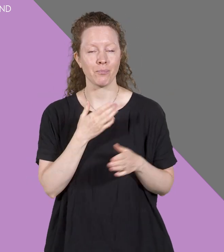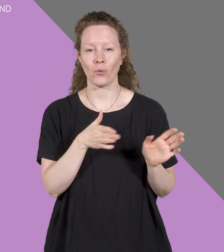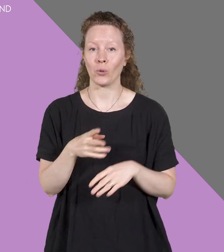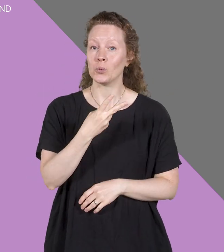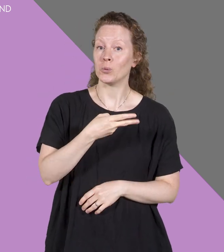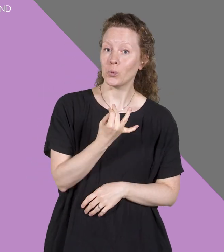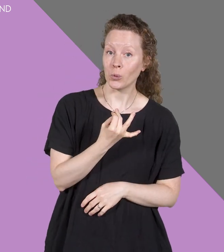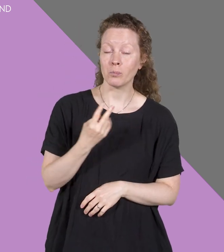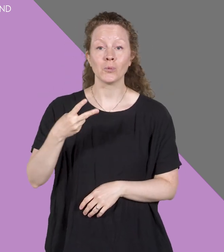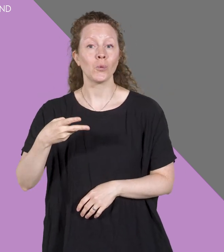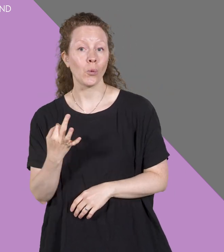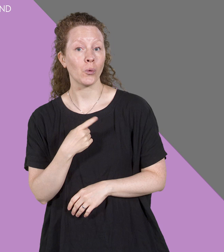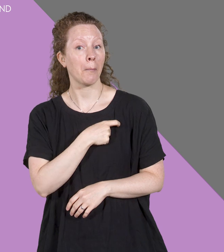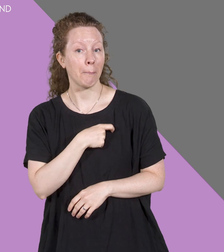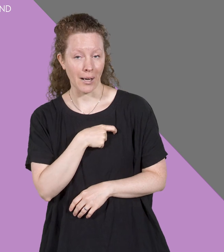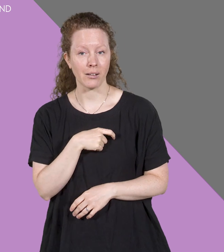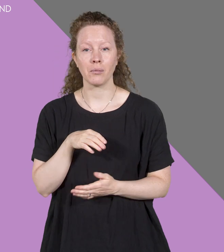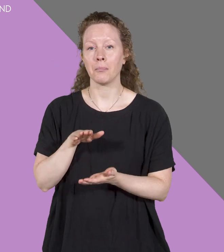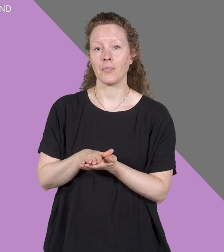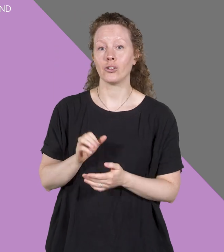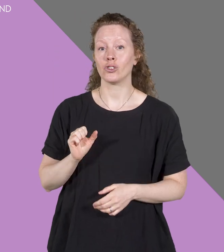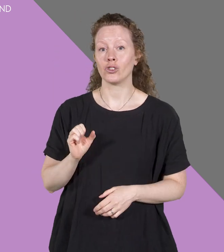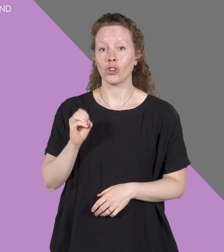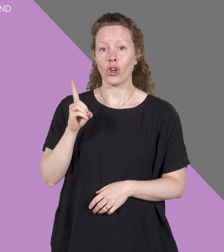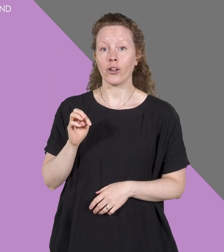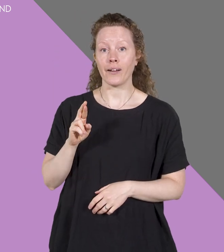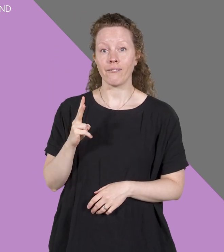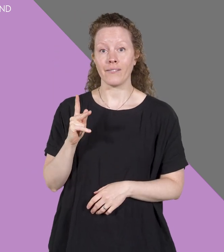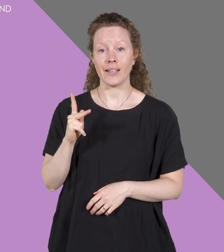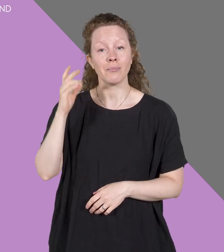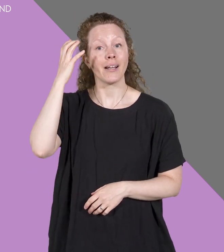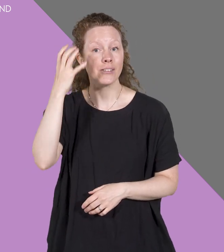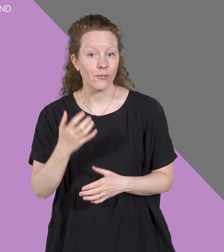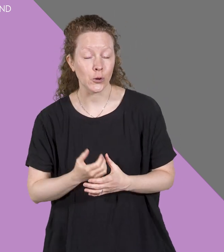ordnas i år i Södervik i Helsingfors 27−28 maj.